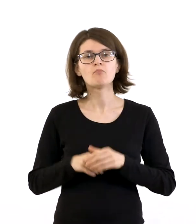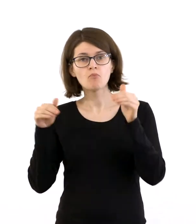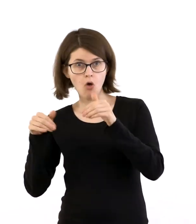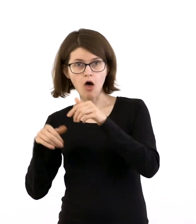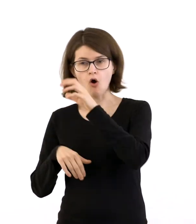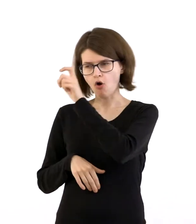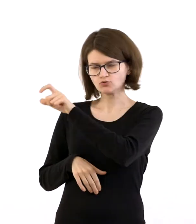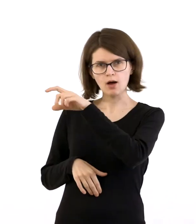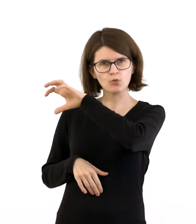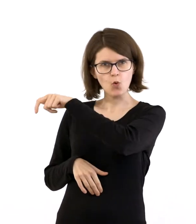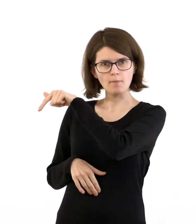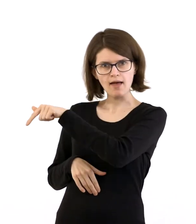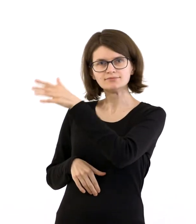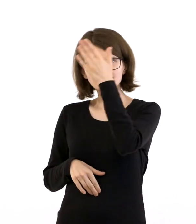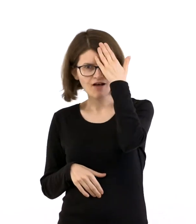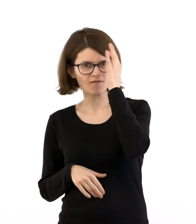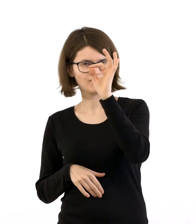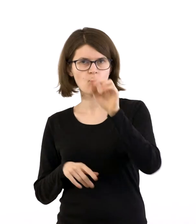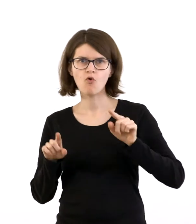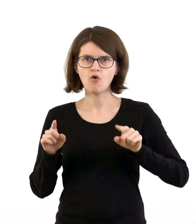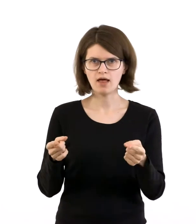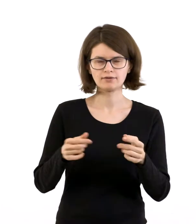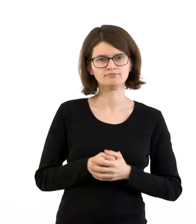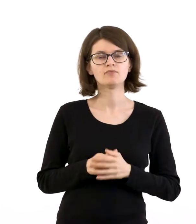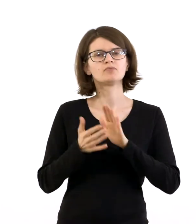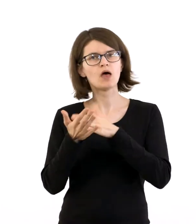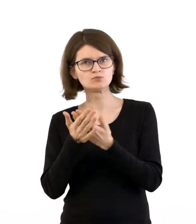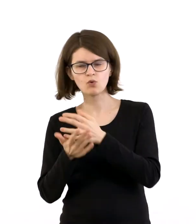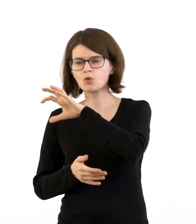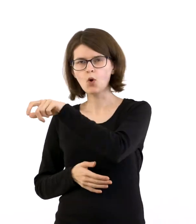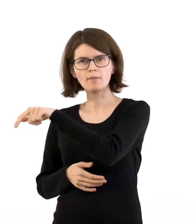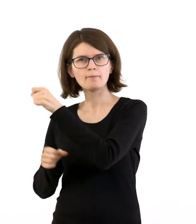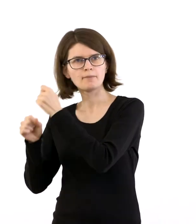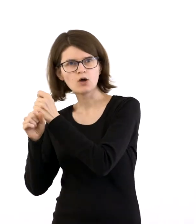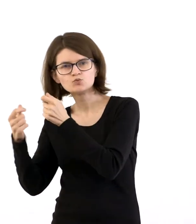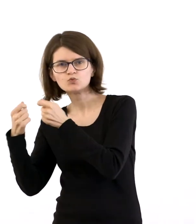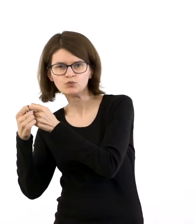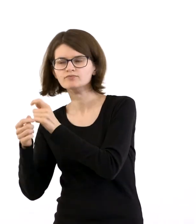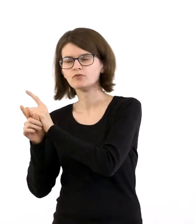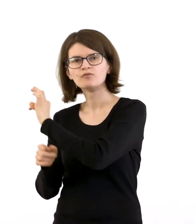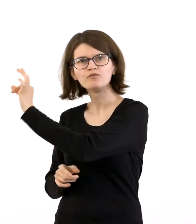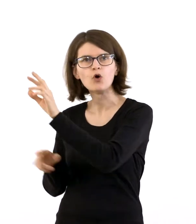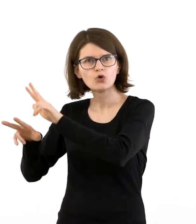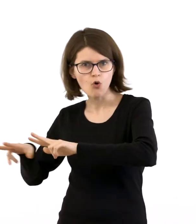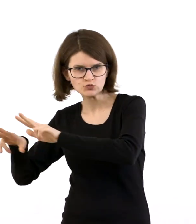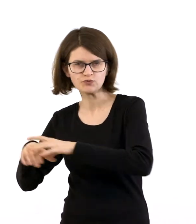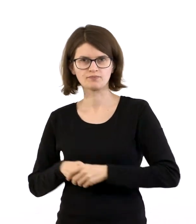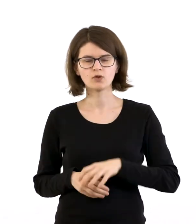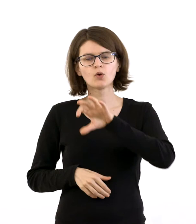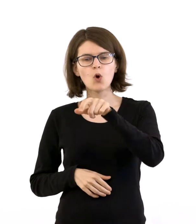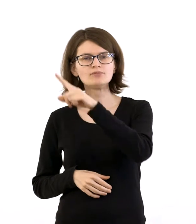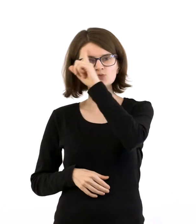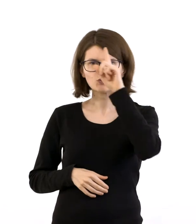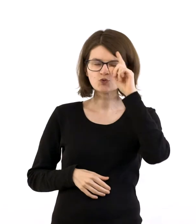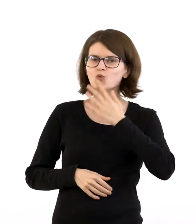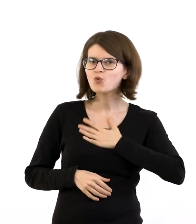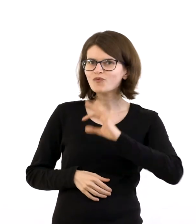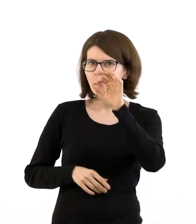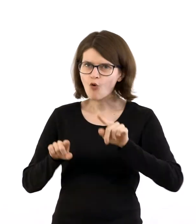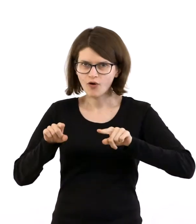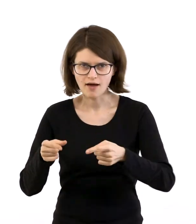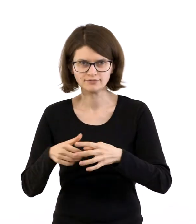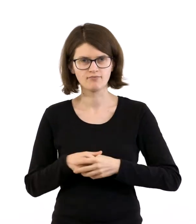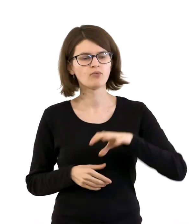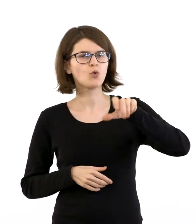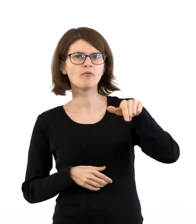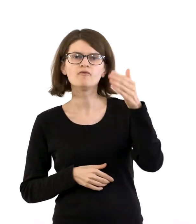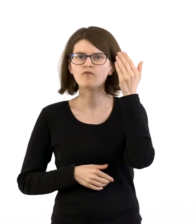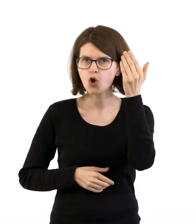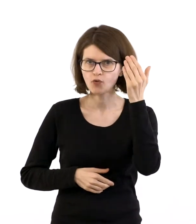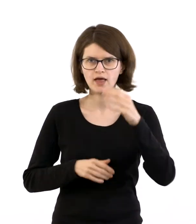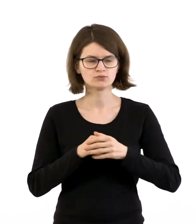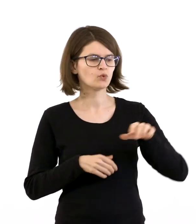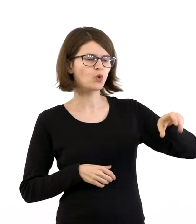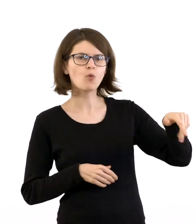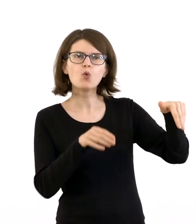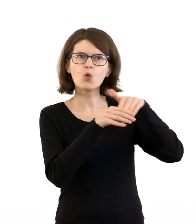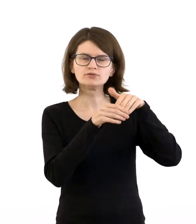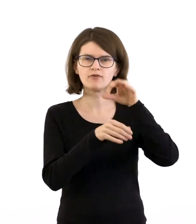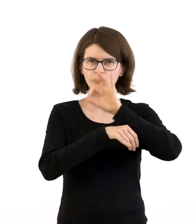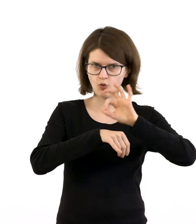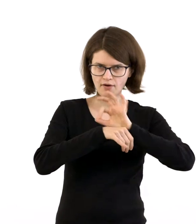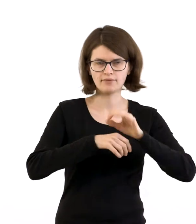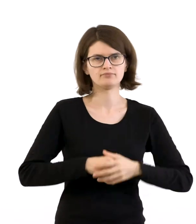mogą być to osoby już związane z organizacją – np. współpracownicy, ich rodziny, sympatycy, wolontariusze, uczestnicy projektów